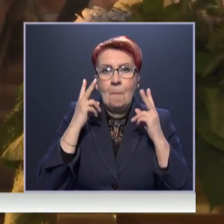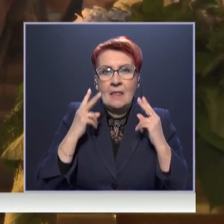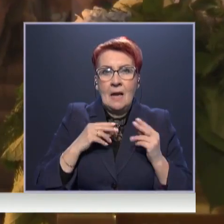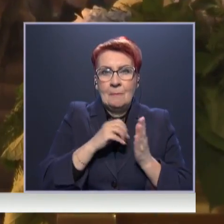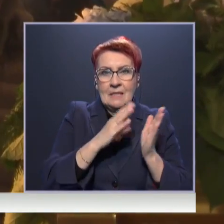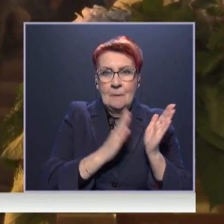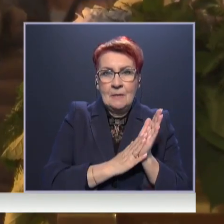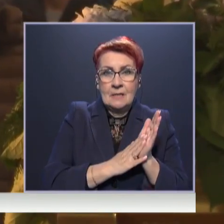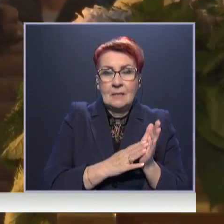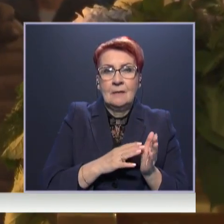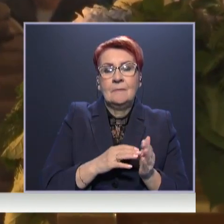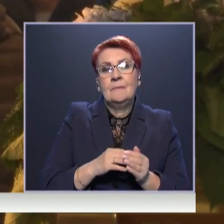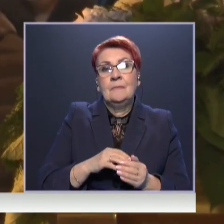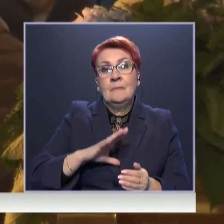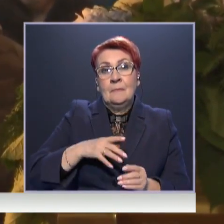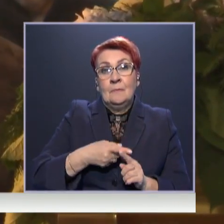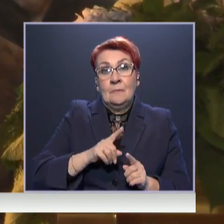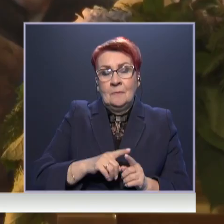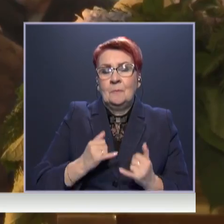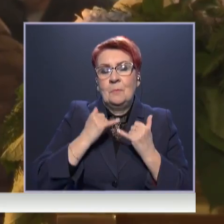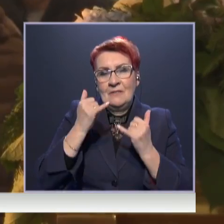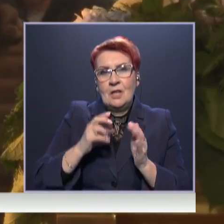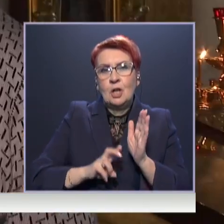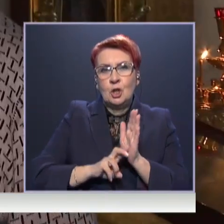этому образу посвятили казанскую часовню при входе в монастырь